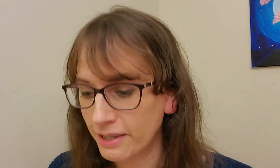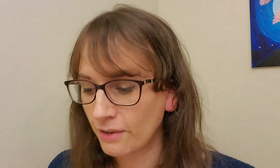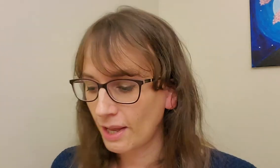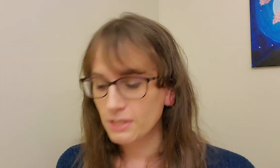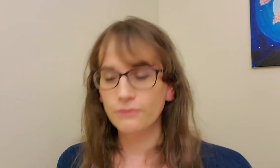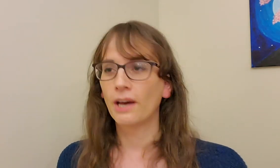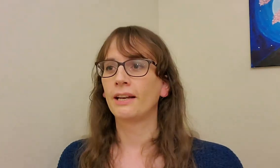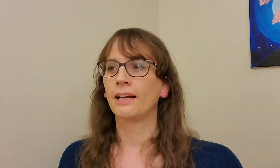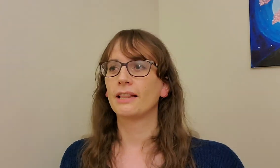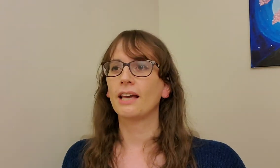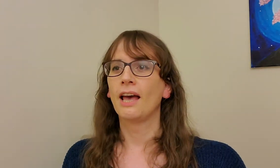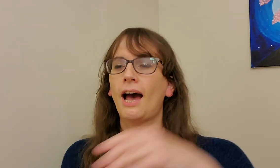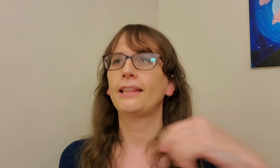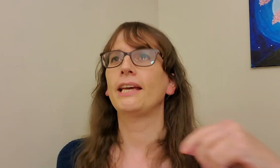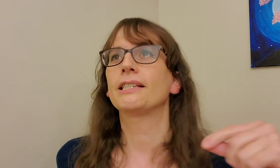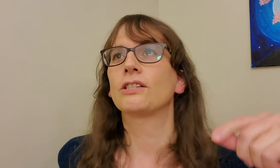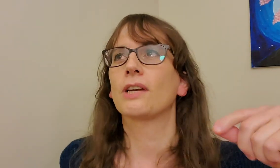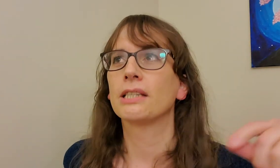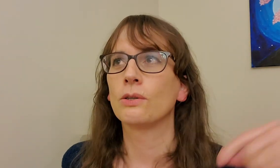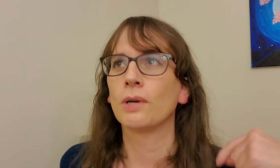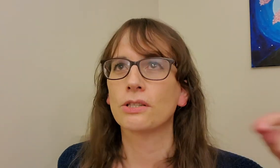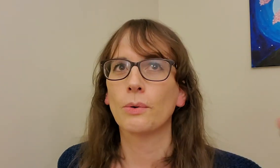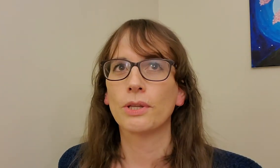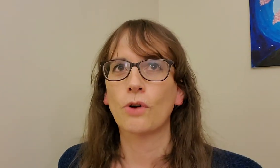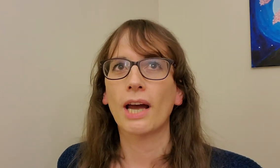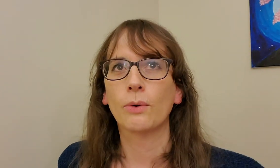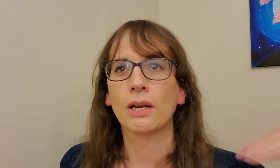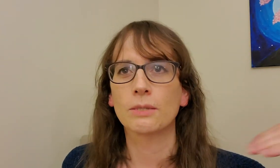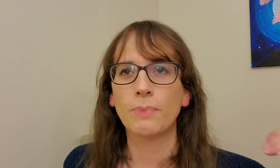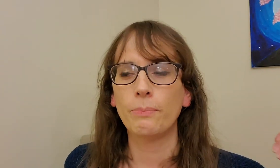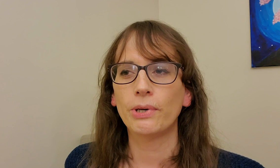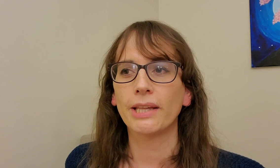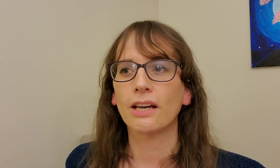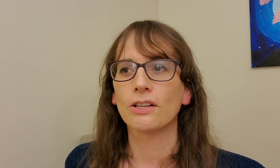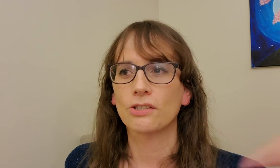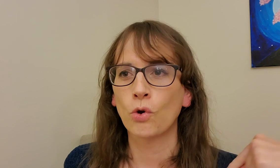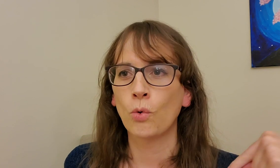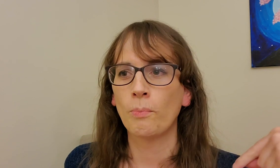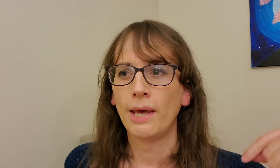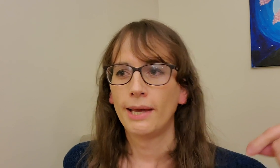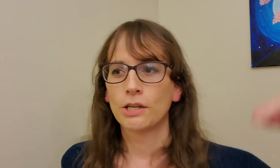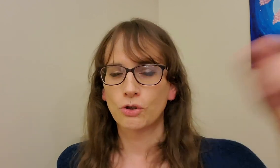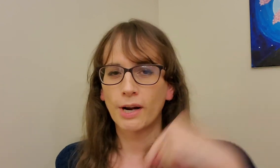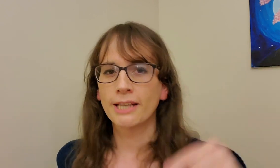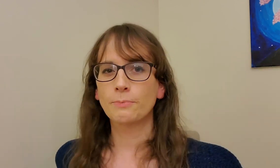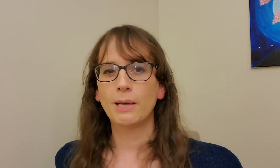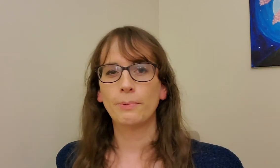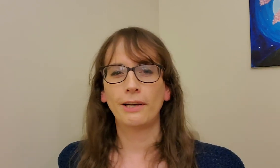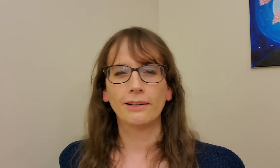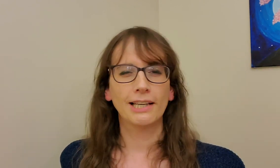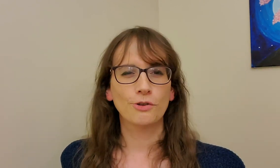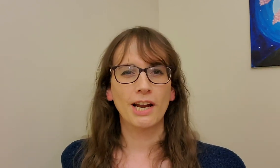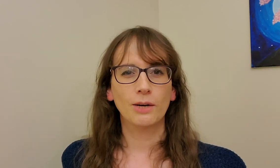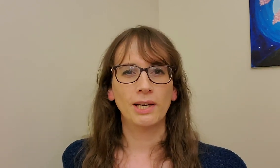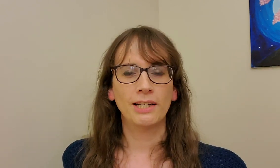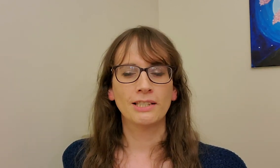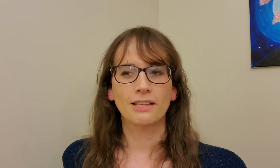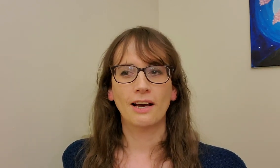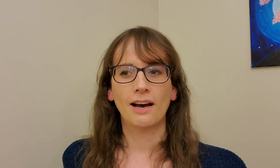Pero sabes, eso fue divertido. Y creo que es interesante hacer un show con la drag queen porque la gente asume que las personas trans